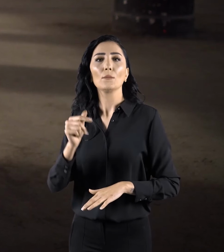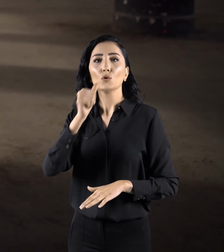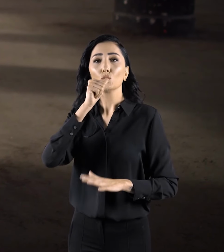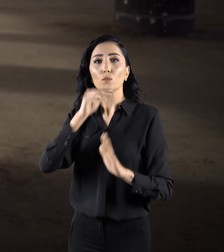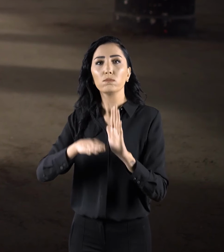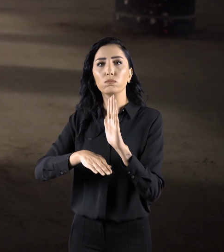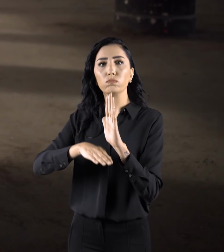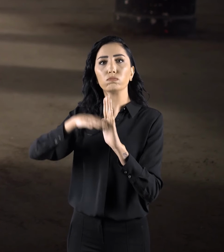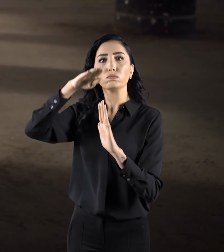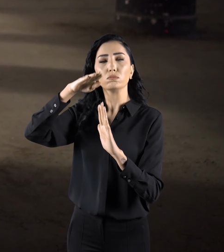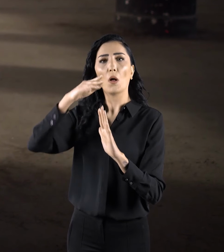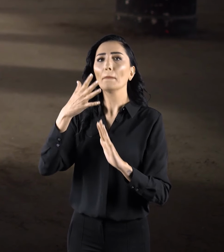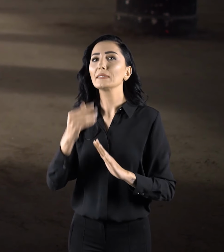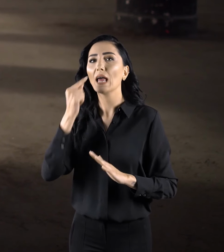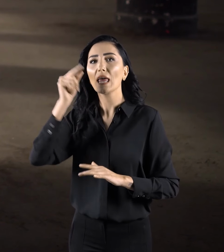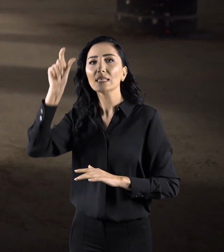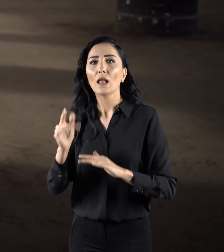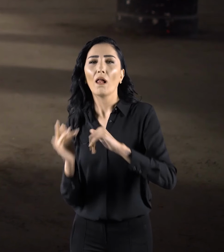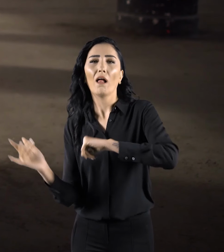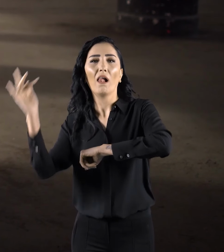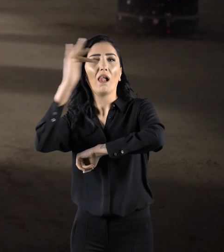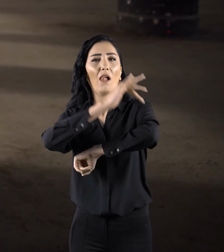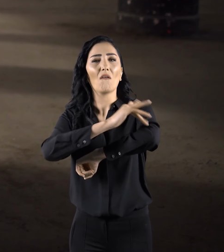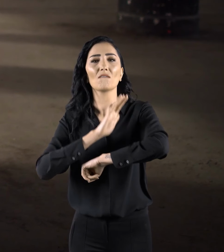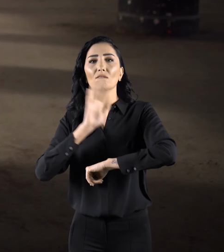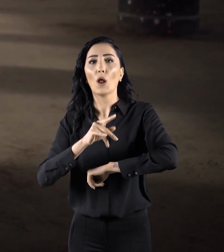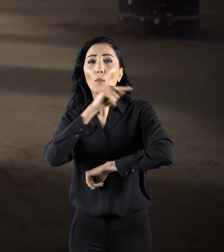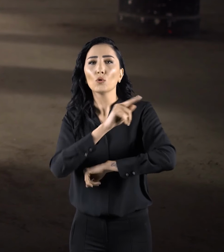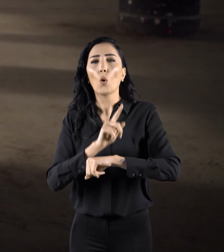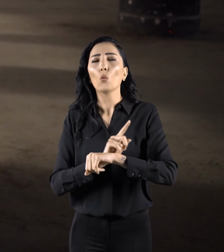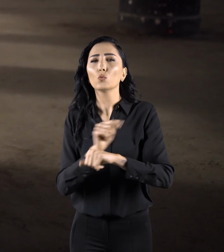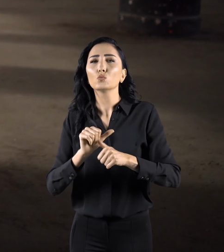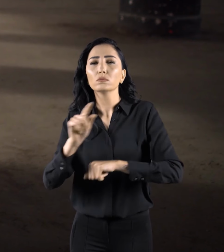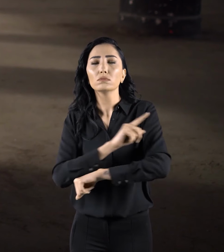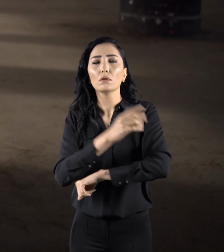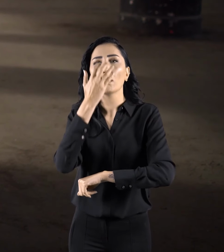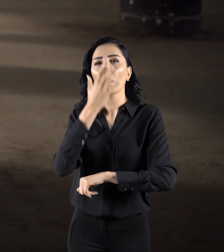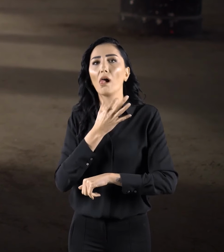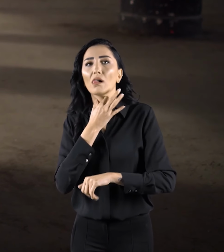Su seviyesinin yükselmesi ile beraber insanlar yüksek yerlere çıkarlar ve burada uzun süre mahsur kalabilirler.